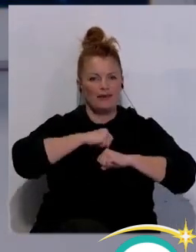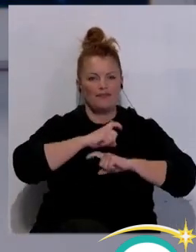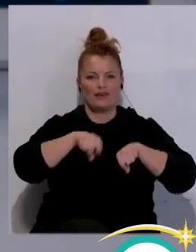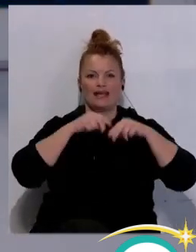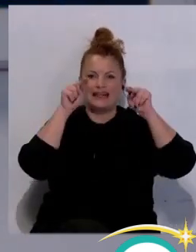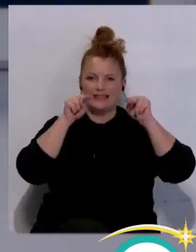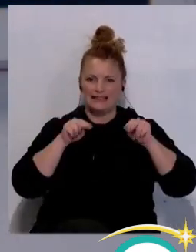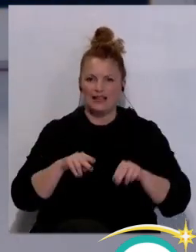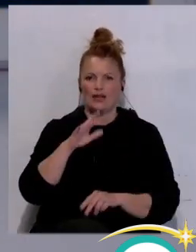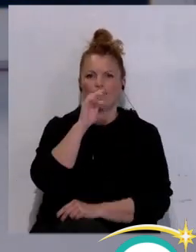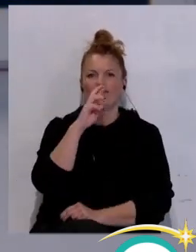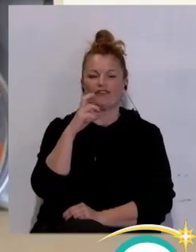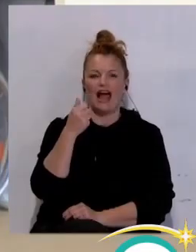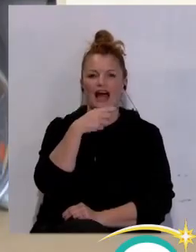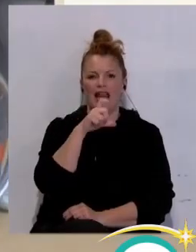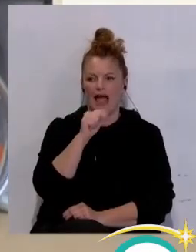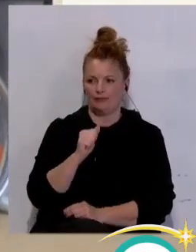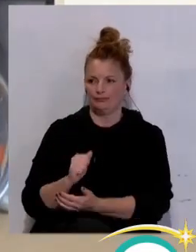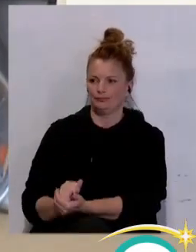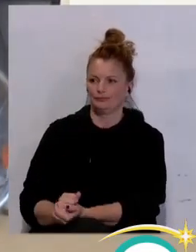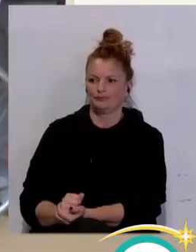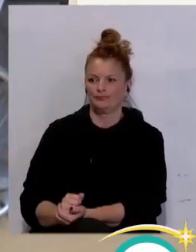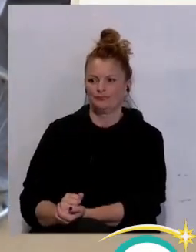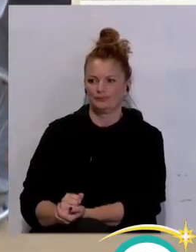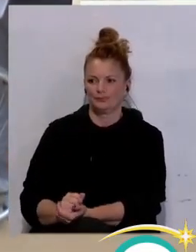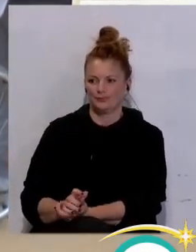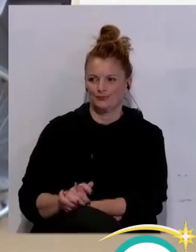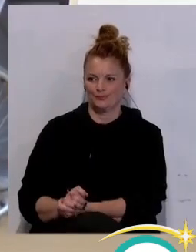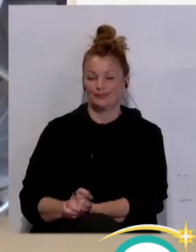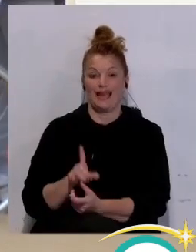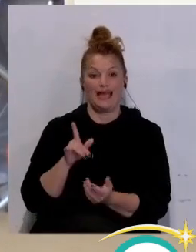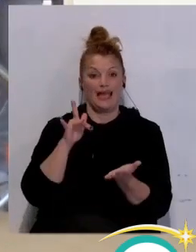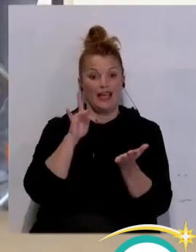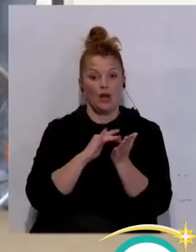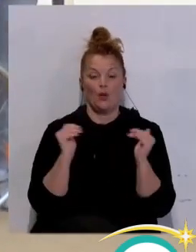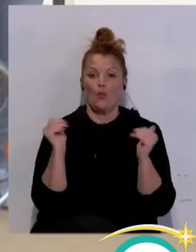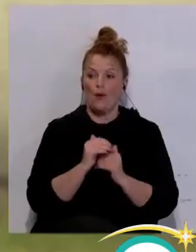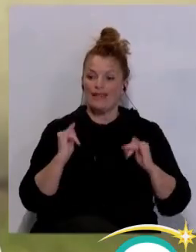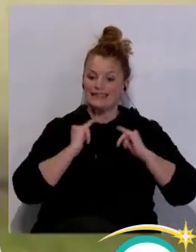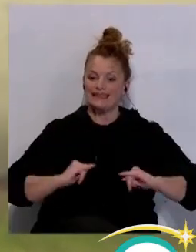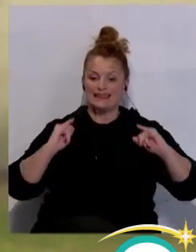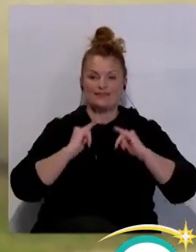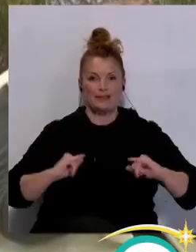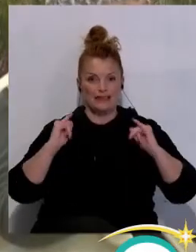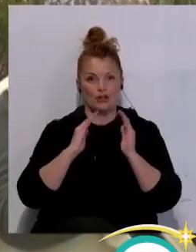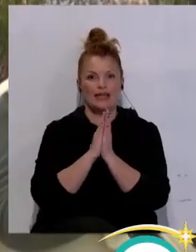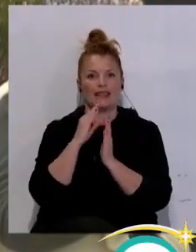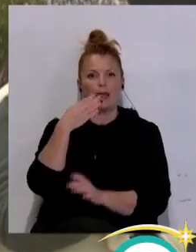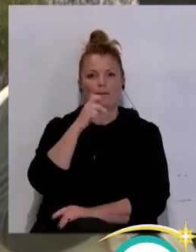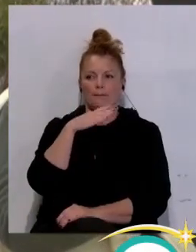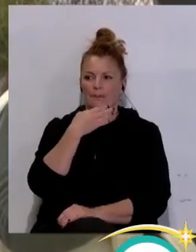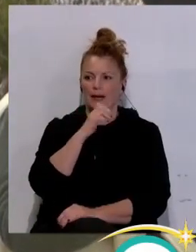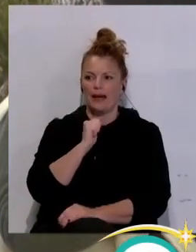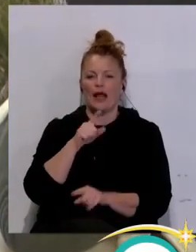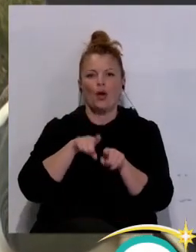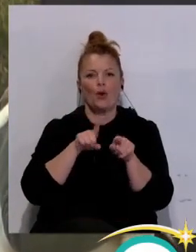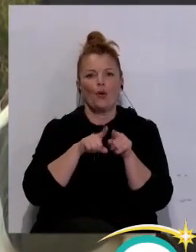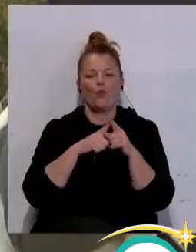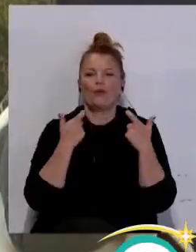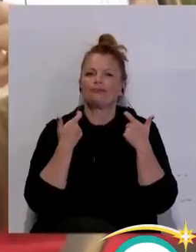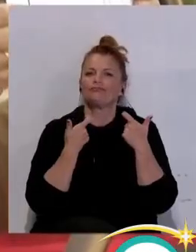fragela este jueves el Paseo de Santa Bárbara ha vivido una carrera muy especial se trata de